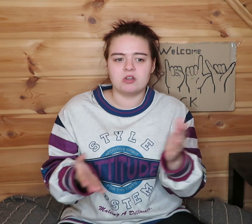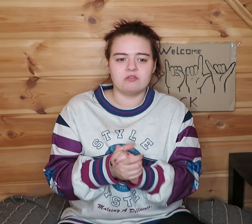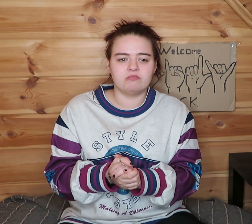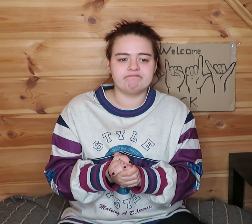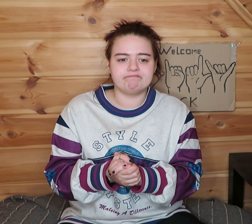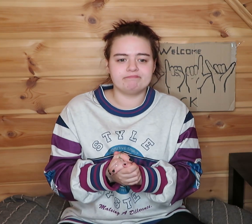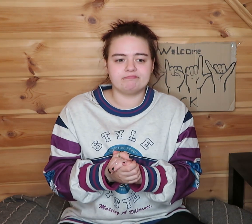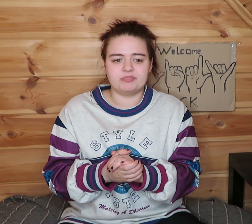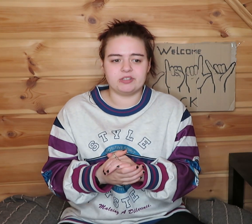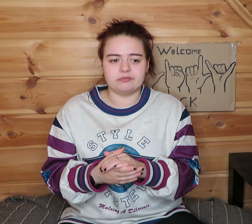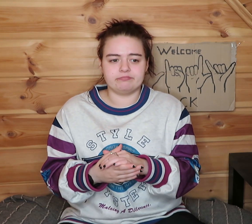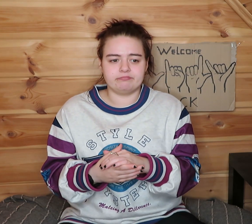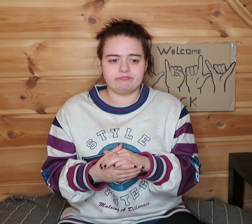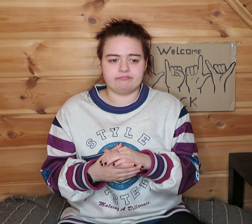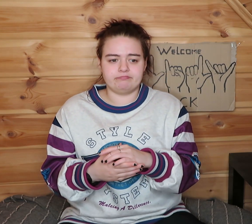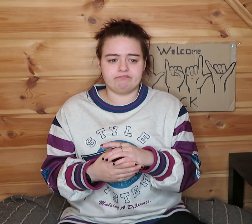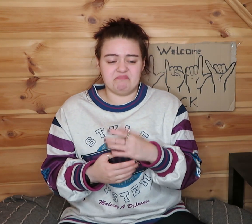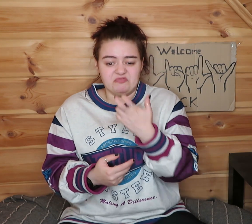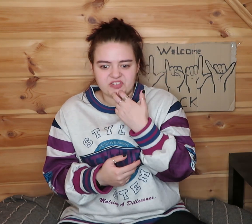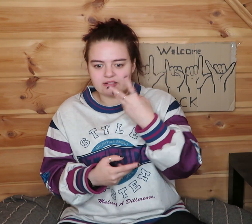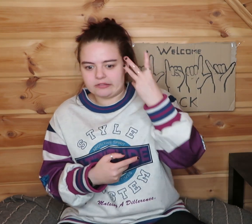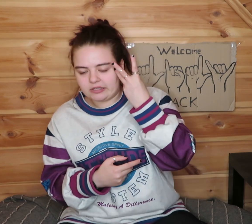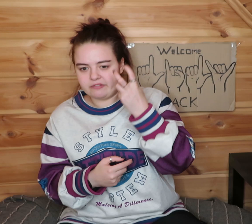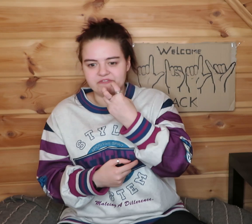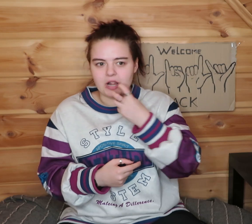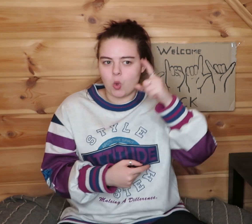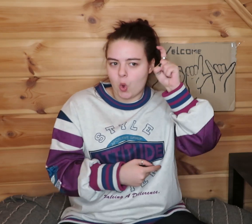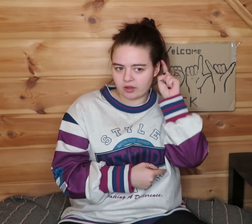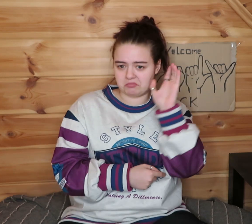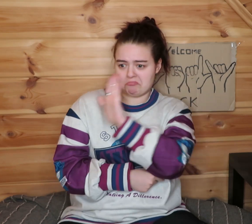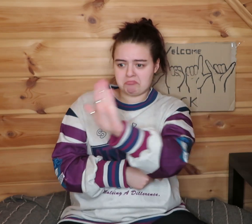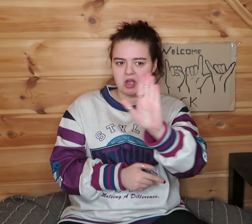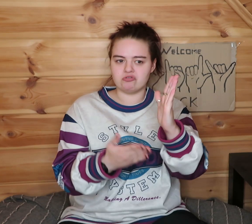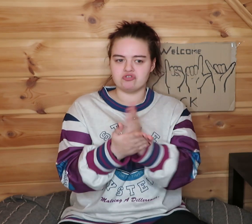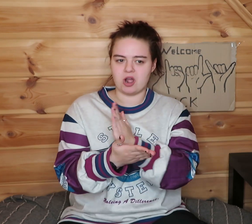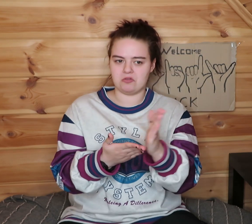Ob sie ein CI oder Hörgerät tragen wollen könne sie selbst entscheiden.